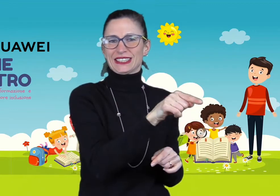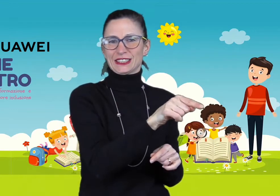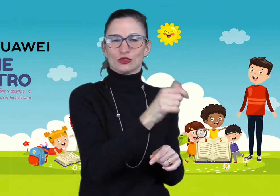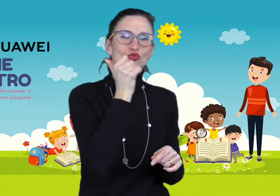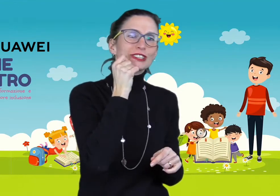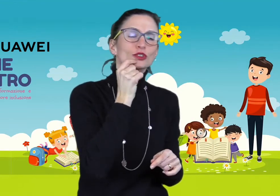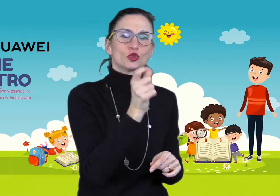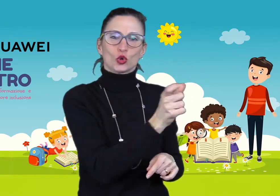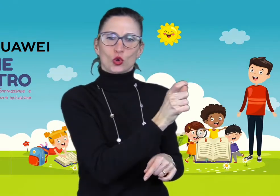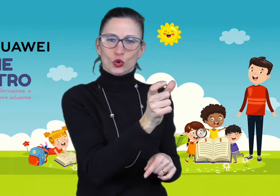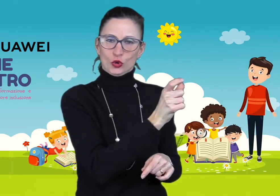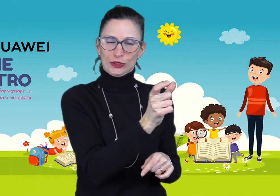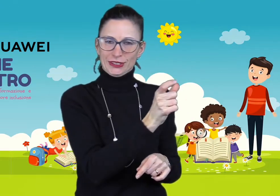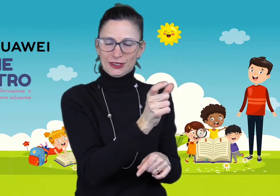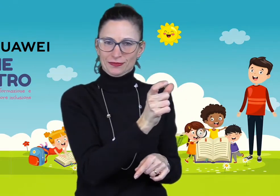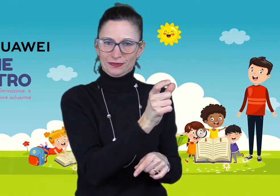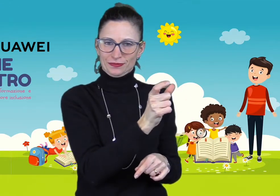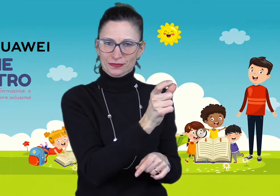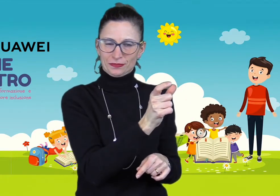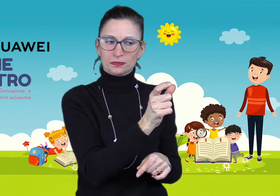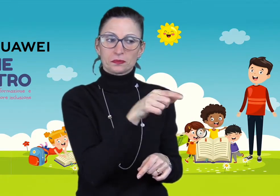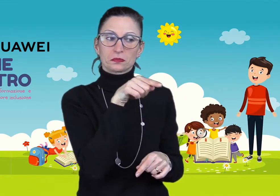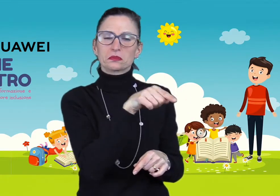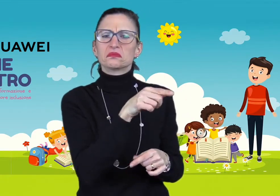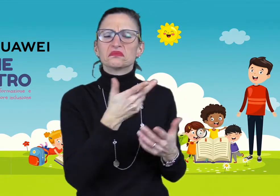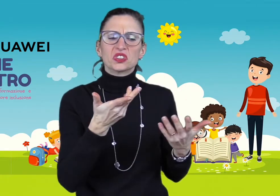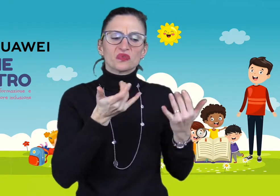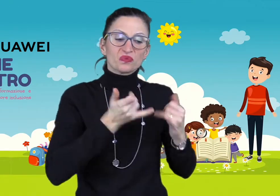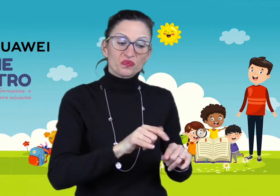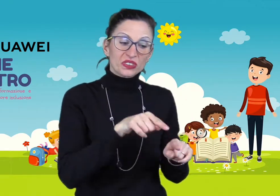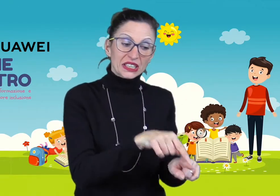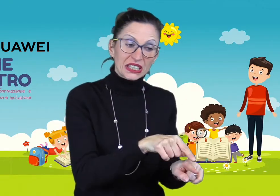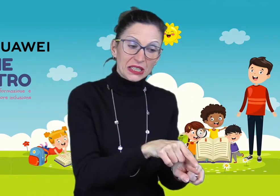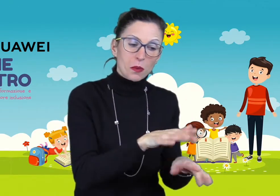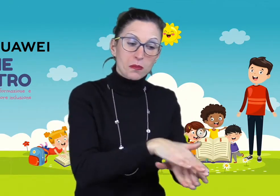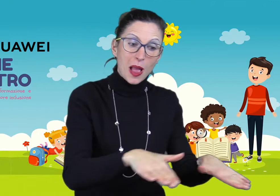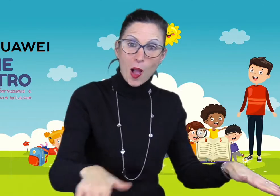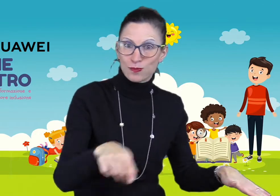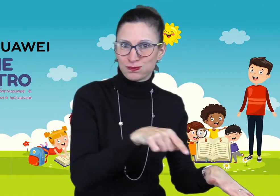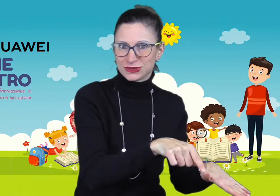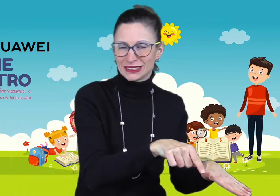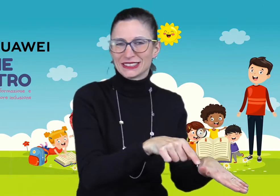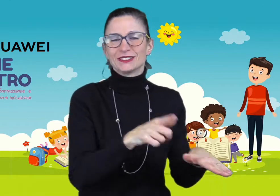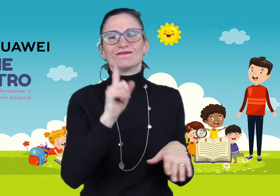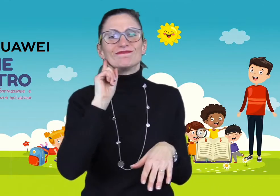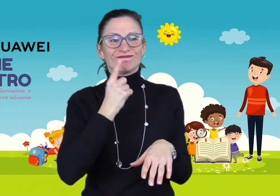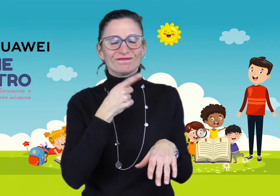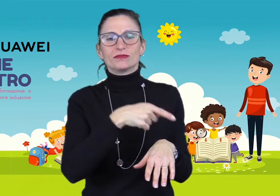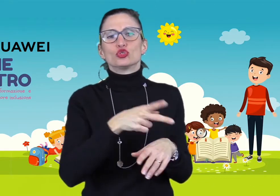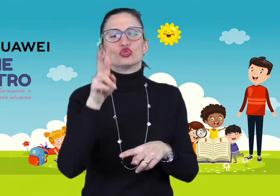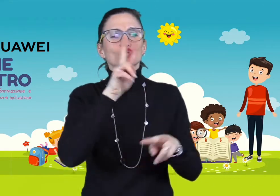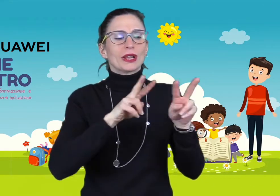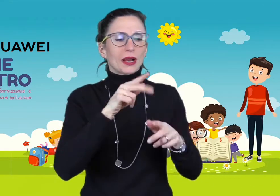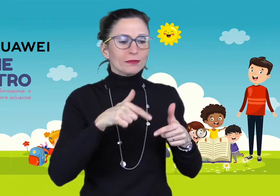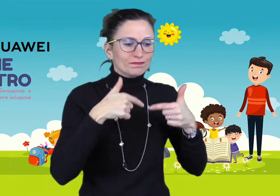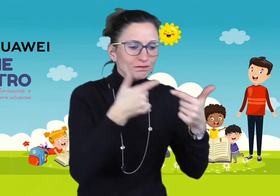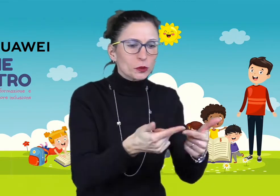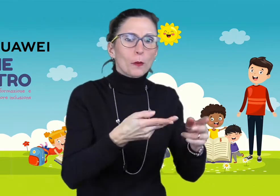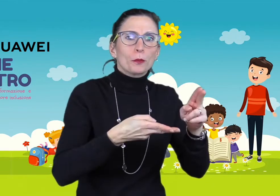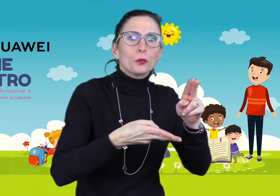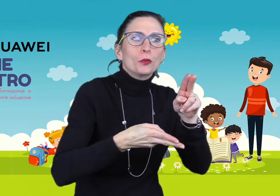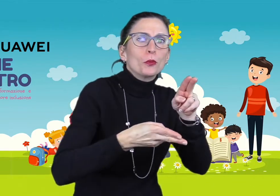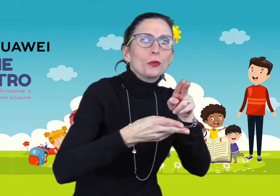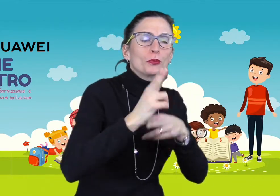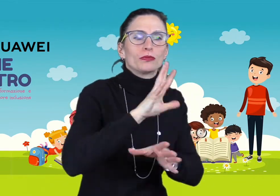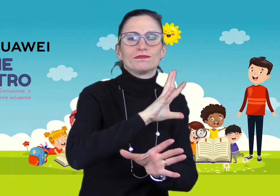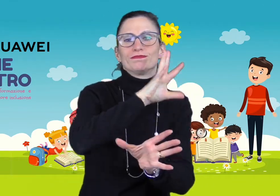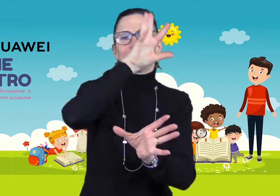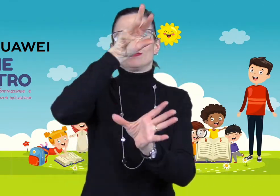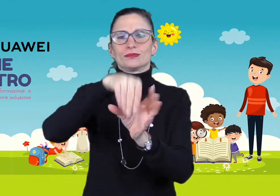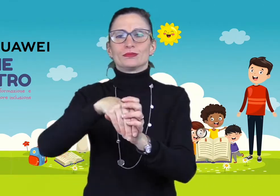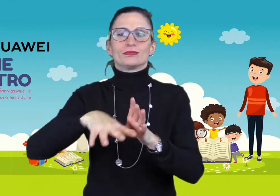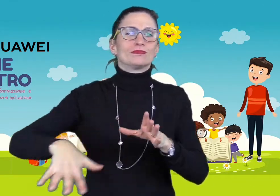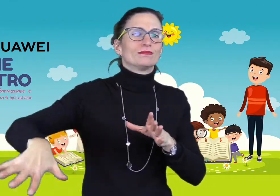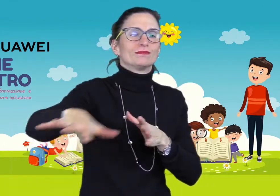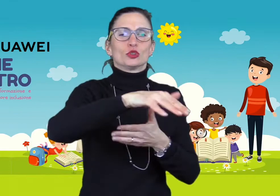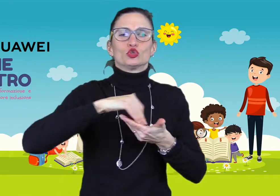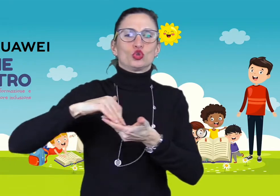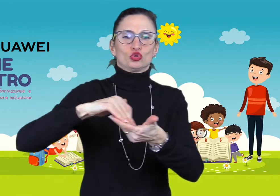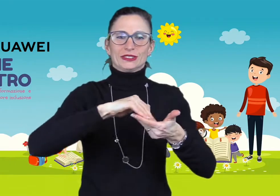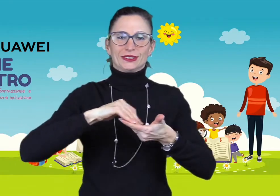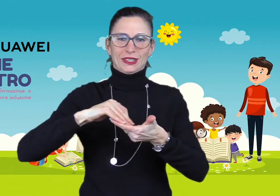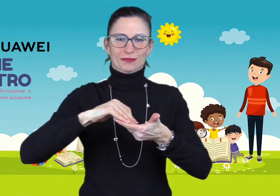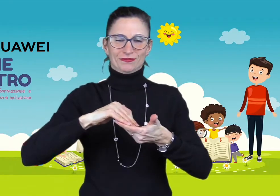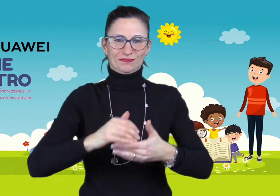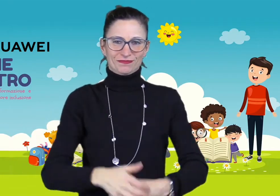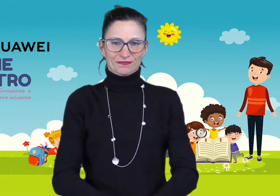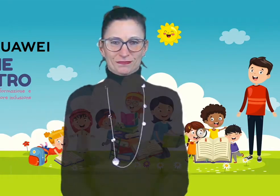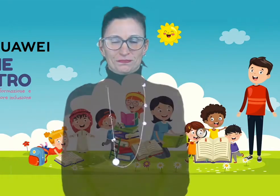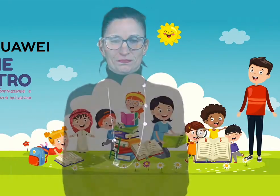ed essere partecipi di questo processo al fine di fornire ai bambini sordi maggiori possibilità di inclusione sociale.